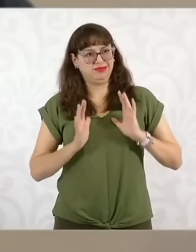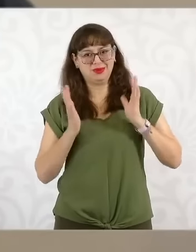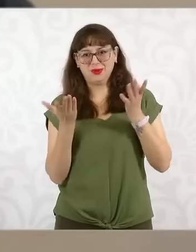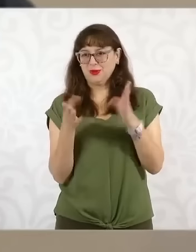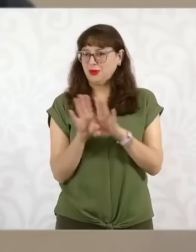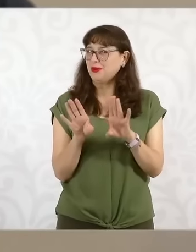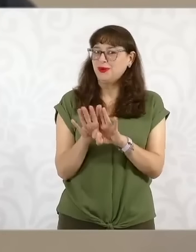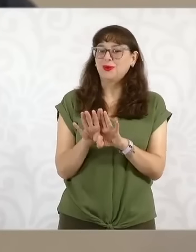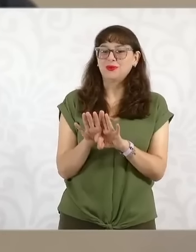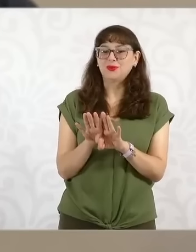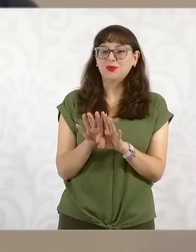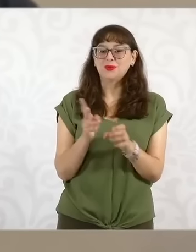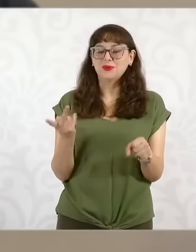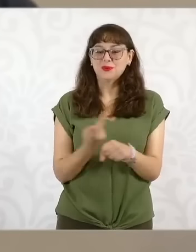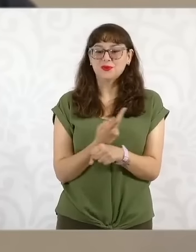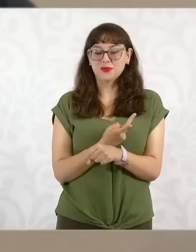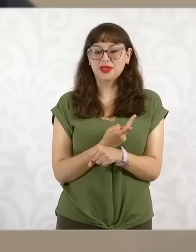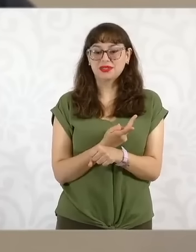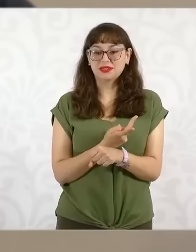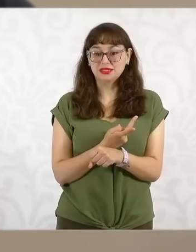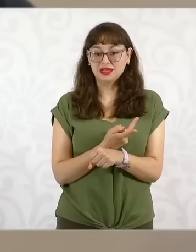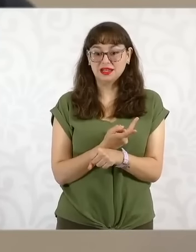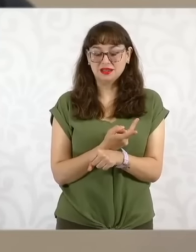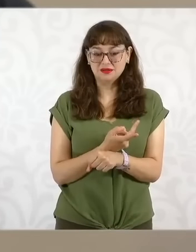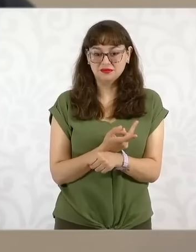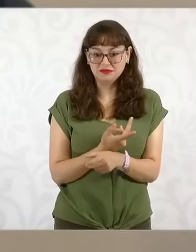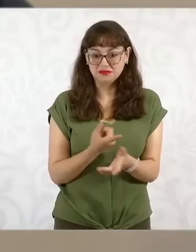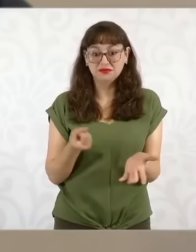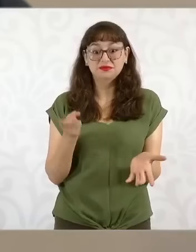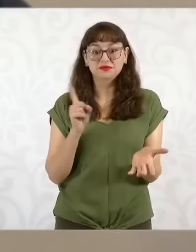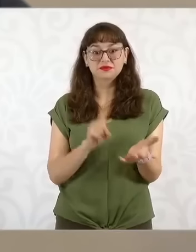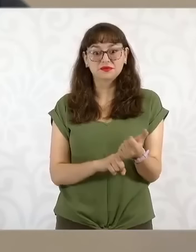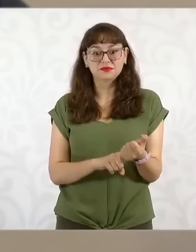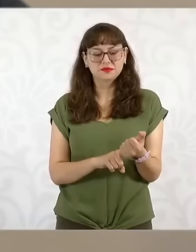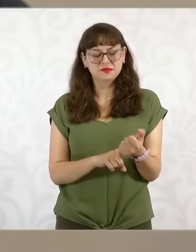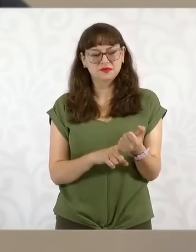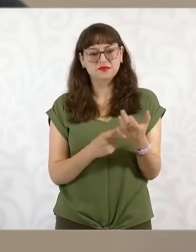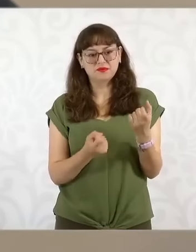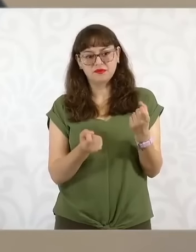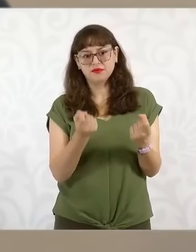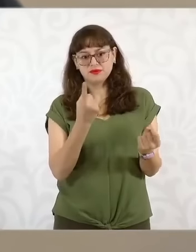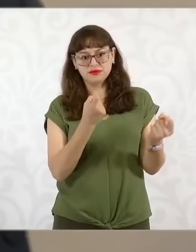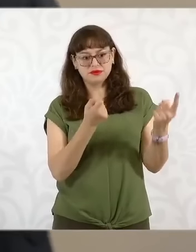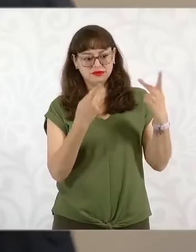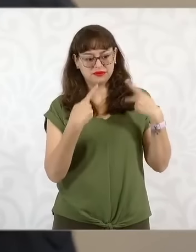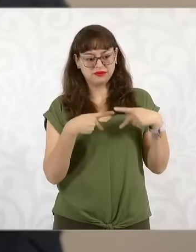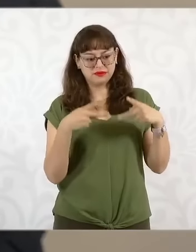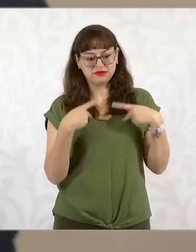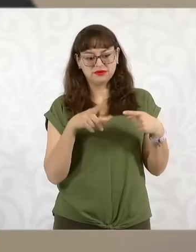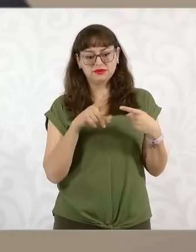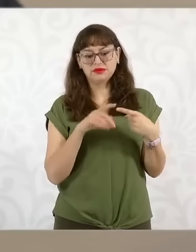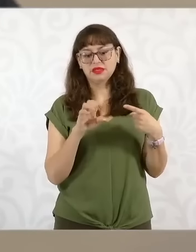ya de manera oficial se vinculan o se están este mencionando personajes como Ezequiel N. Ramón N,